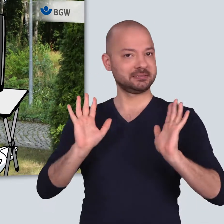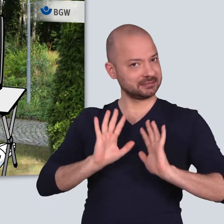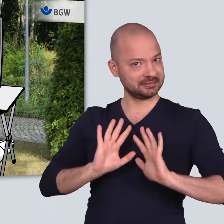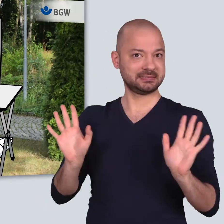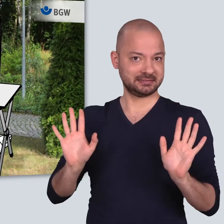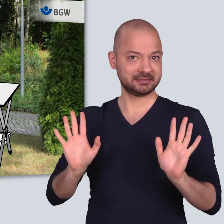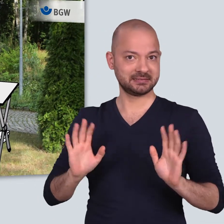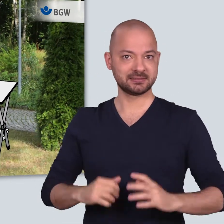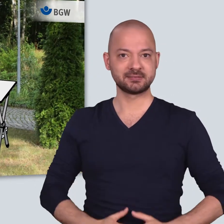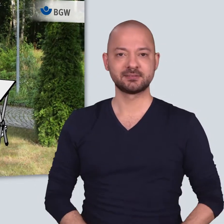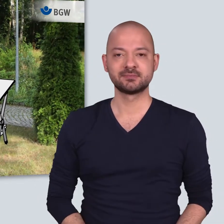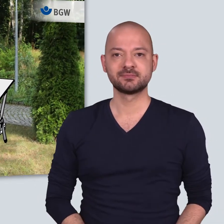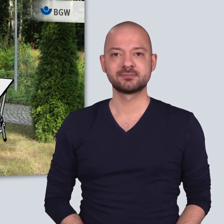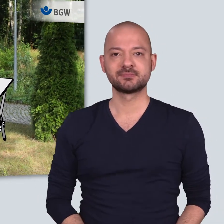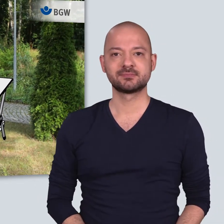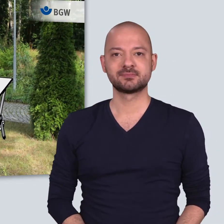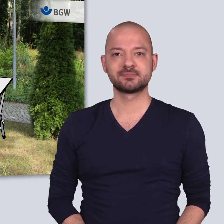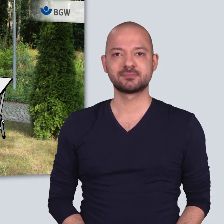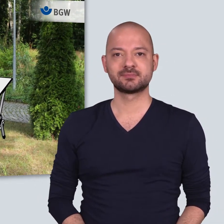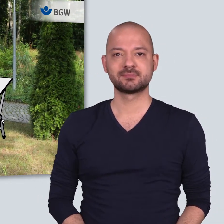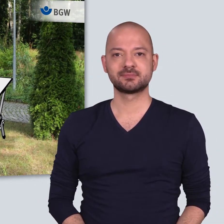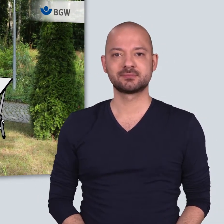Sie wollen sich auf keinen Fall in echt die Finger verbrennen.